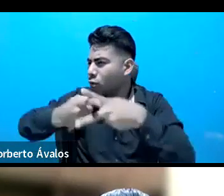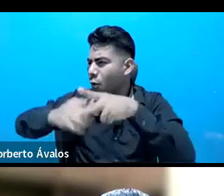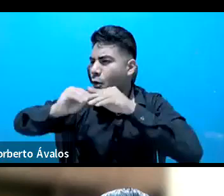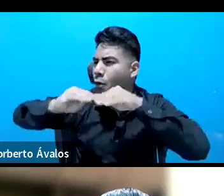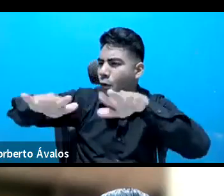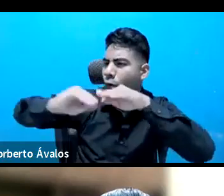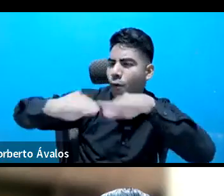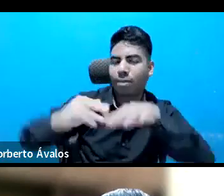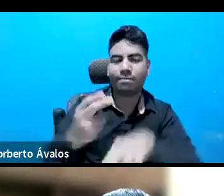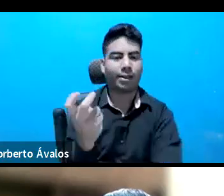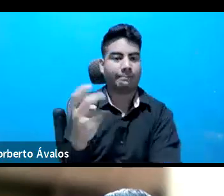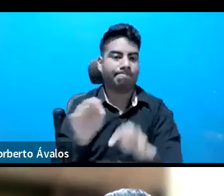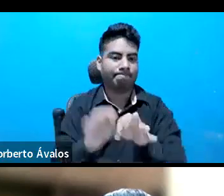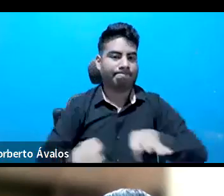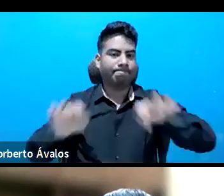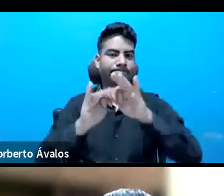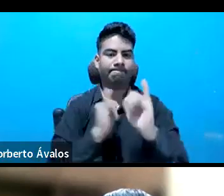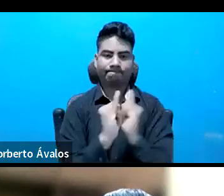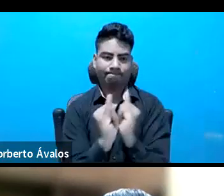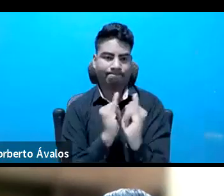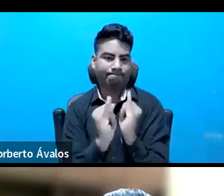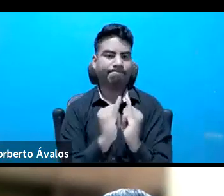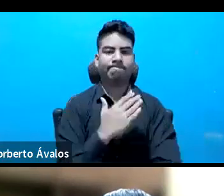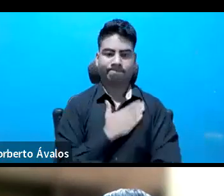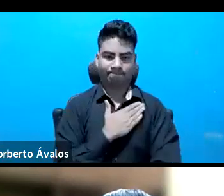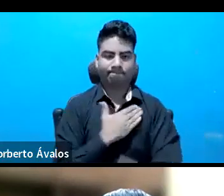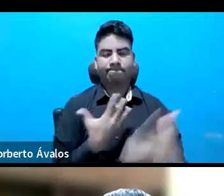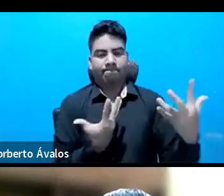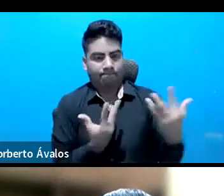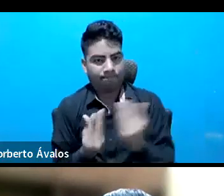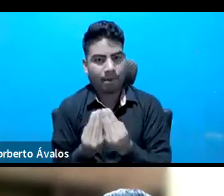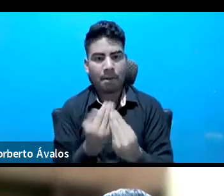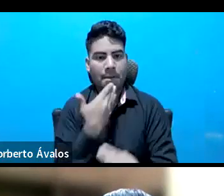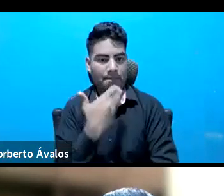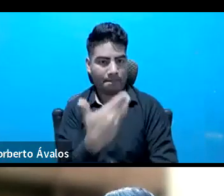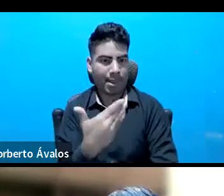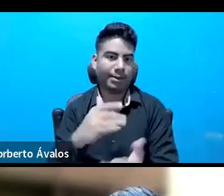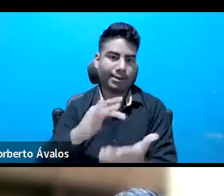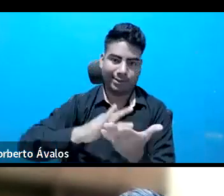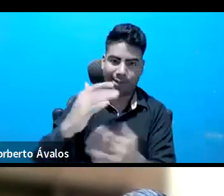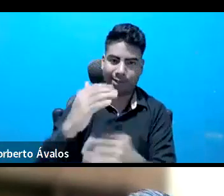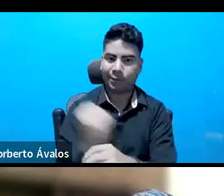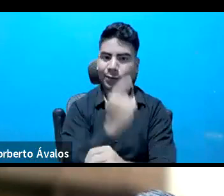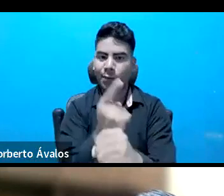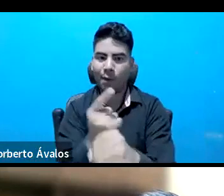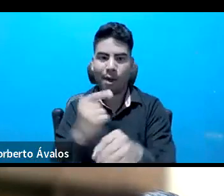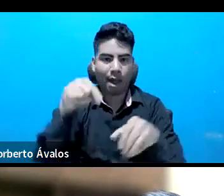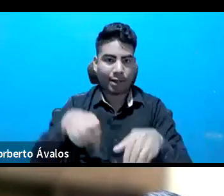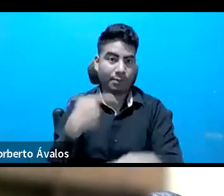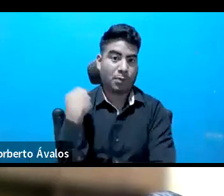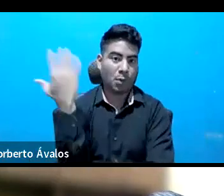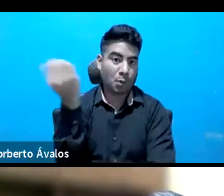que se está haciendo, entonces por eso es muy importante contar contar con interpretación on intérpretes, intérpretes, Entonces, pues muchas muchas gracias por el